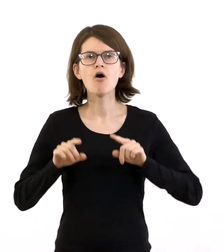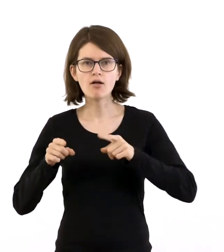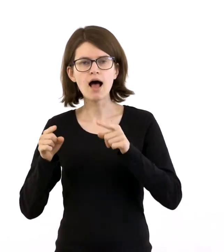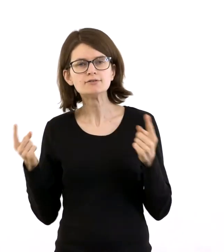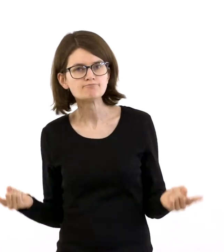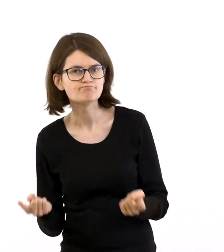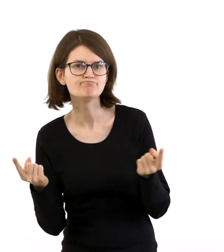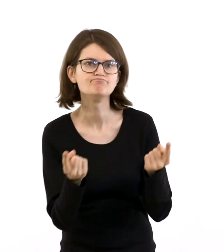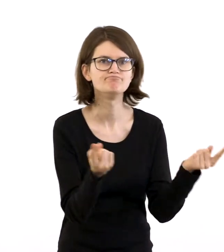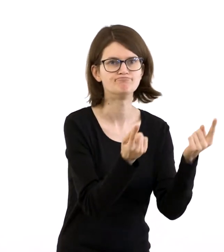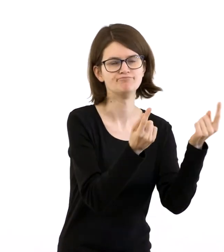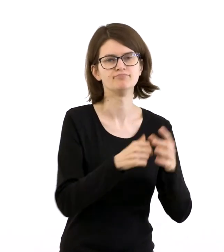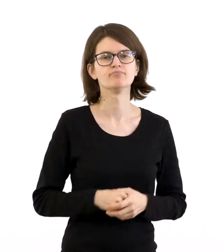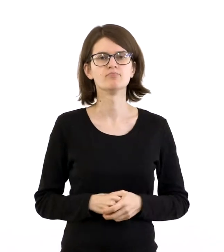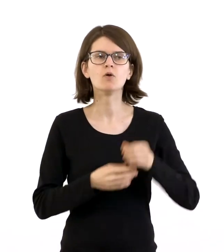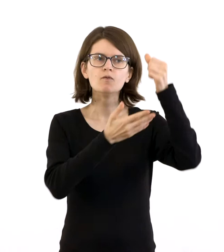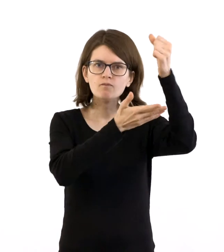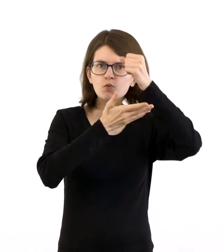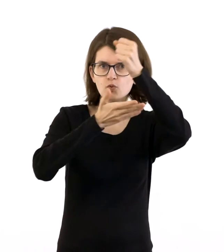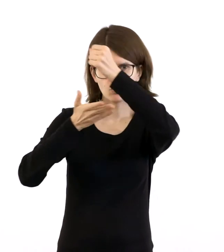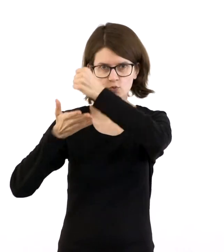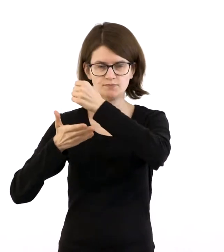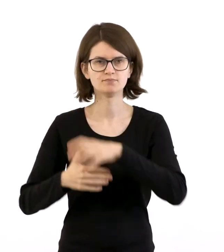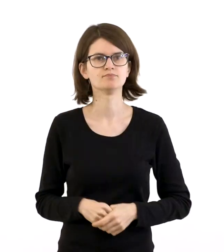promocja organizacji, pozyskiwanie funduszy,